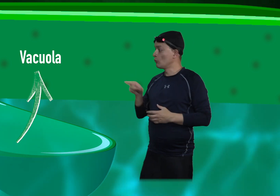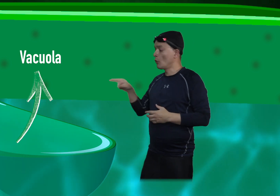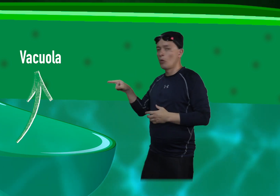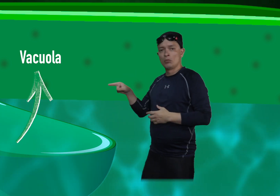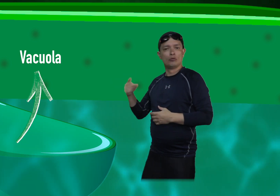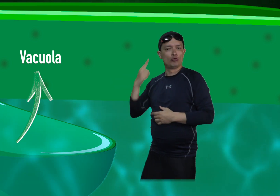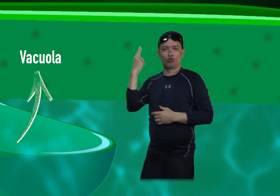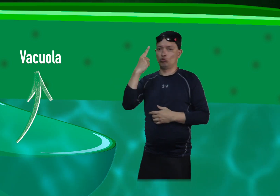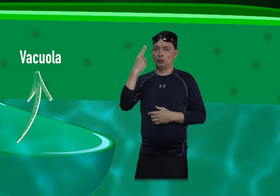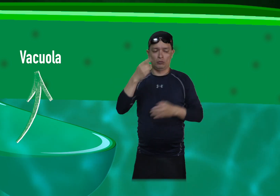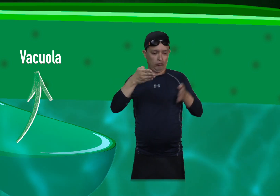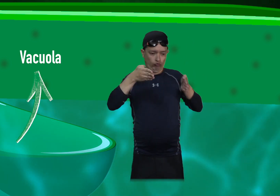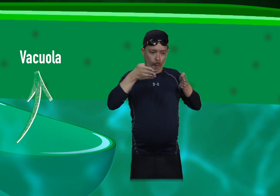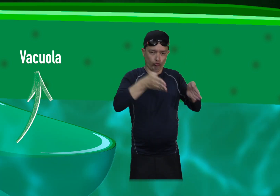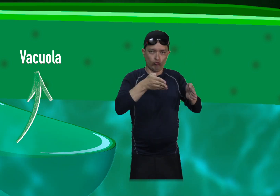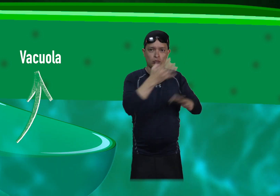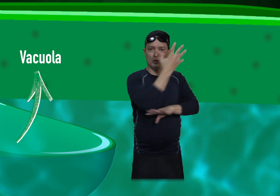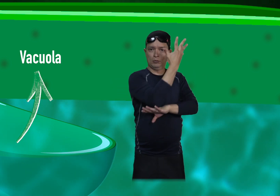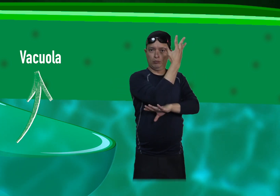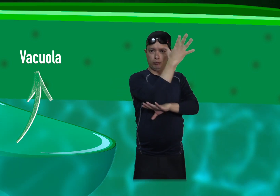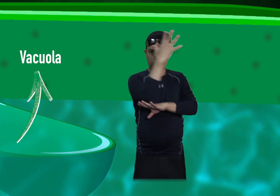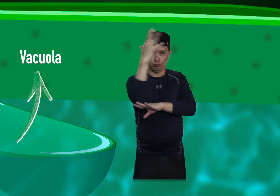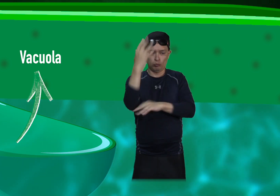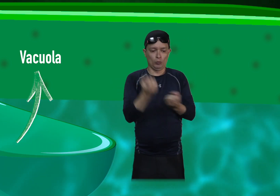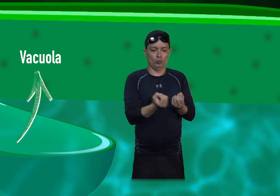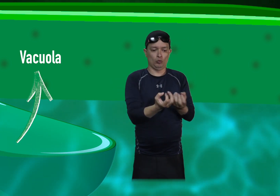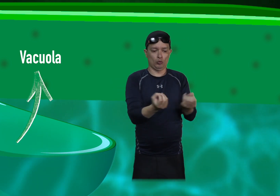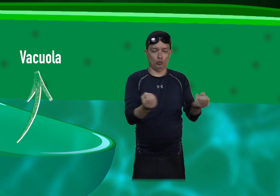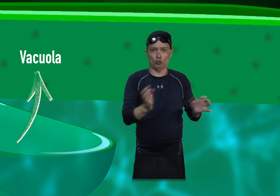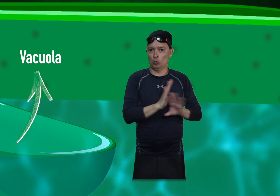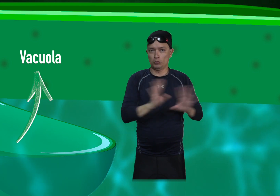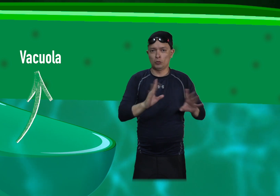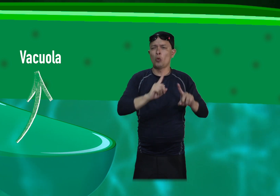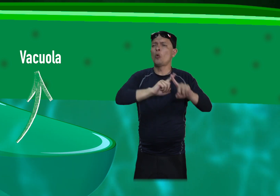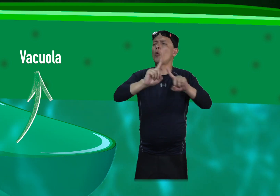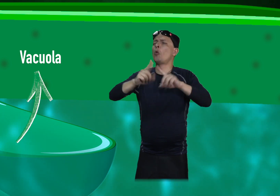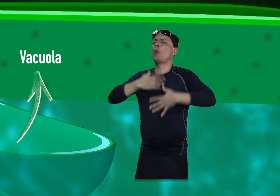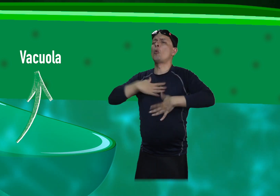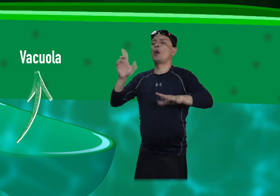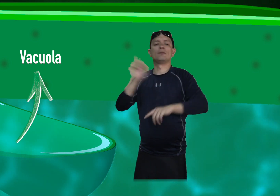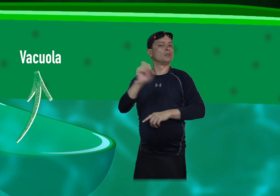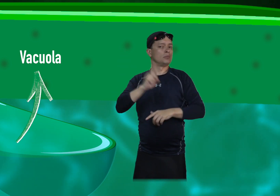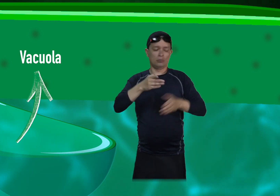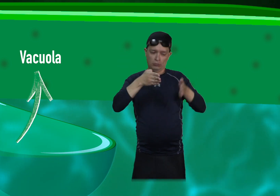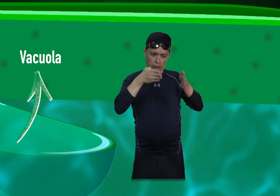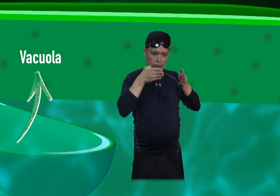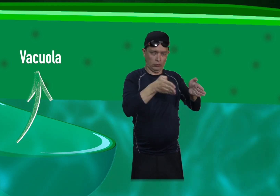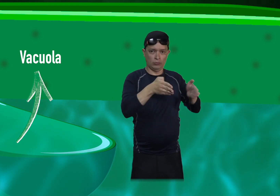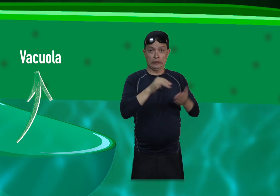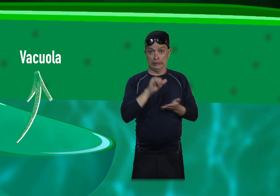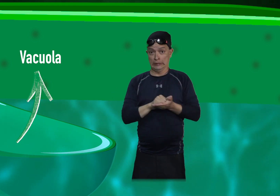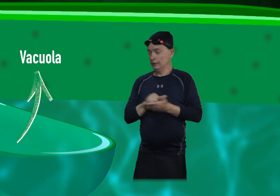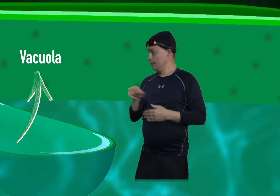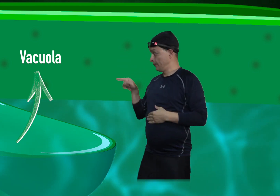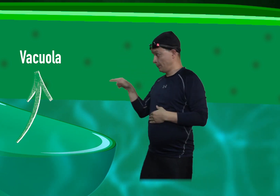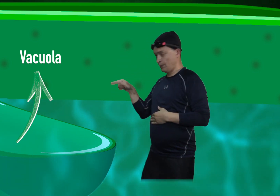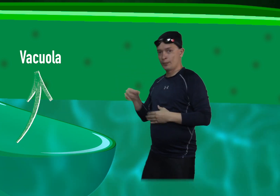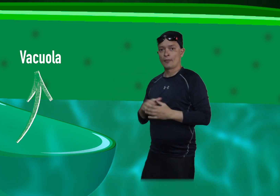Esta parte solo la tienen las células vegetales, como los árboles y el prado.